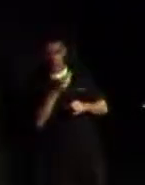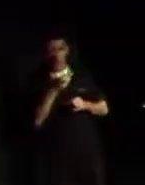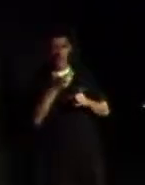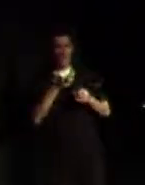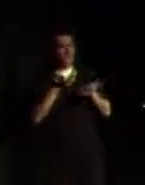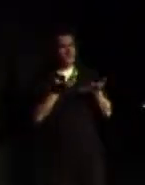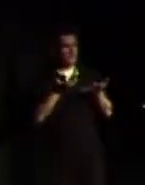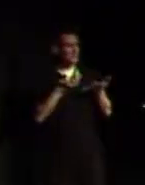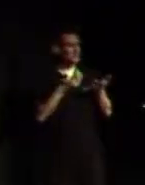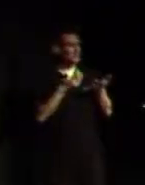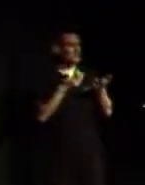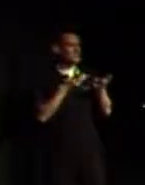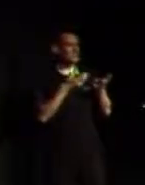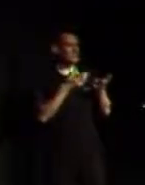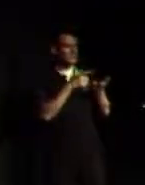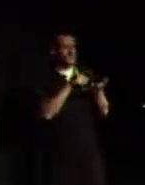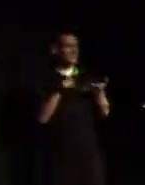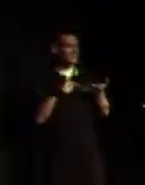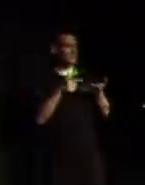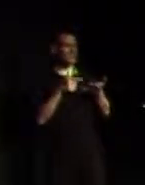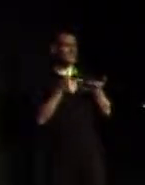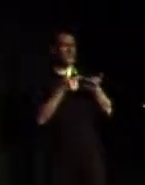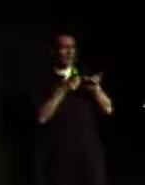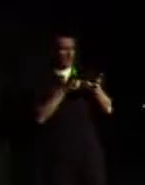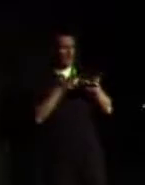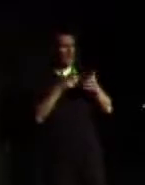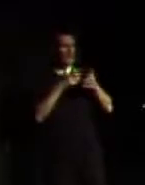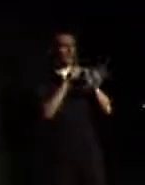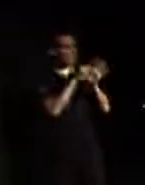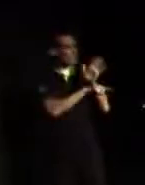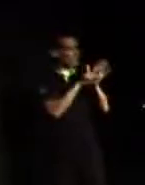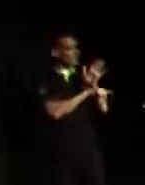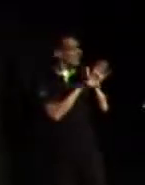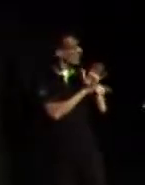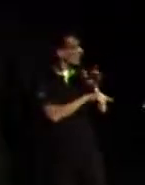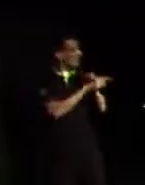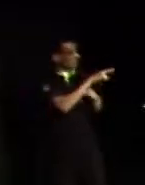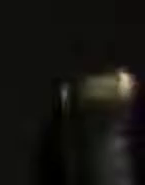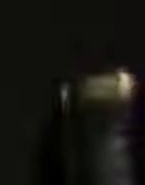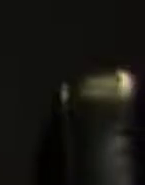que vão ter profissionais do SESC circulando... Desculpa.